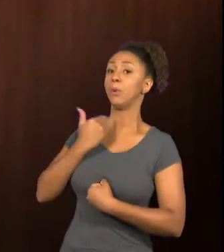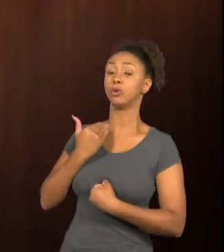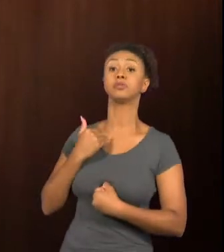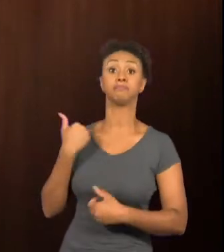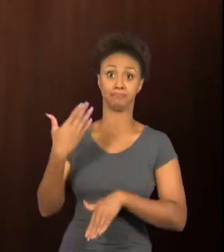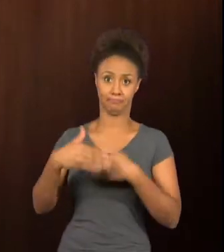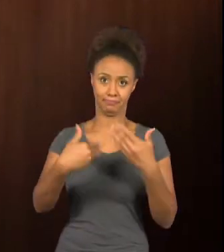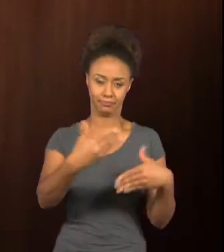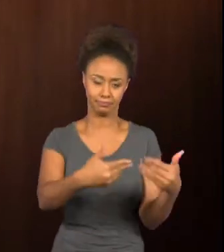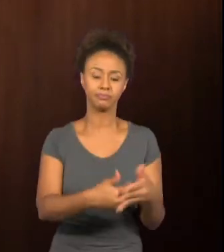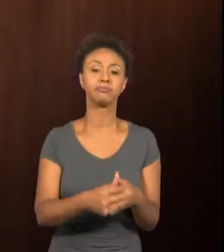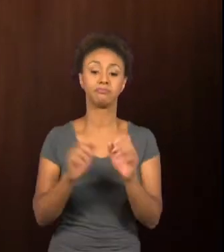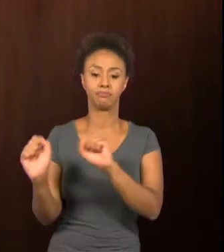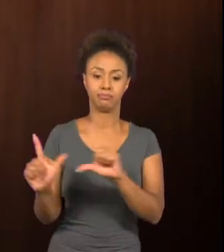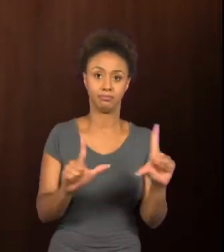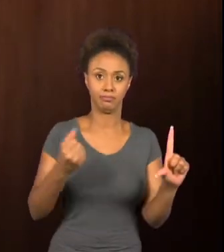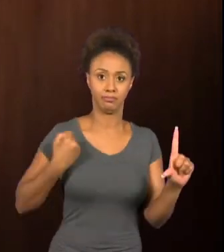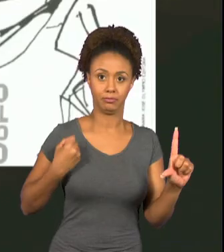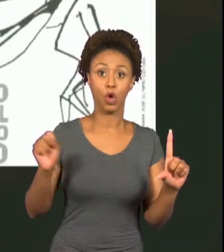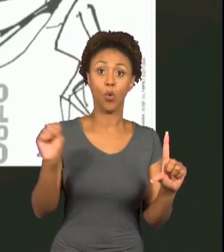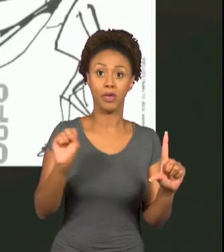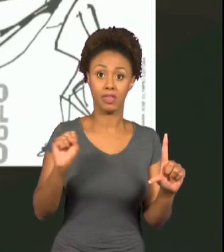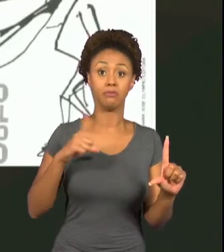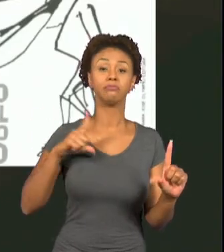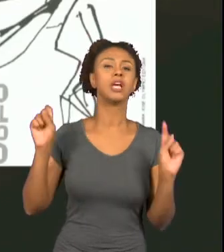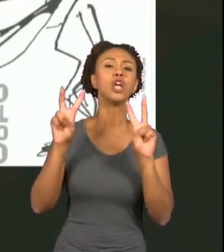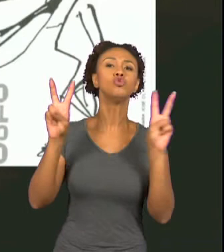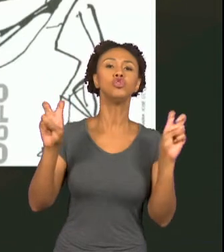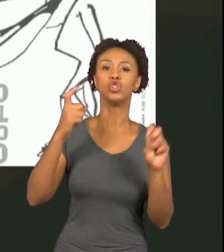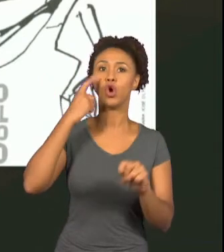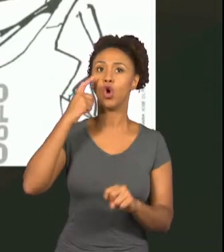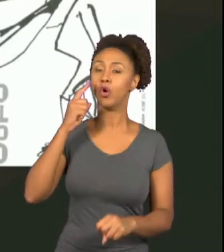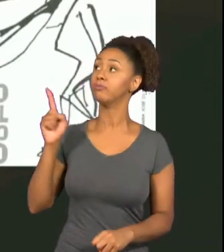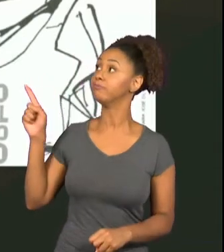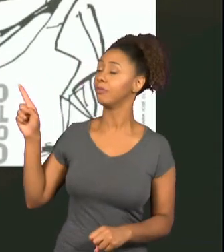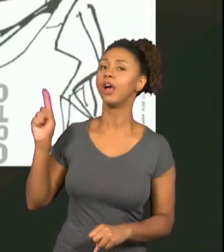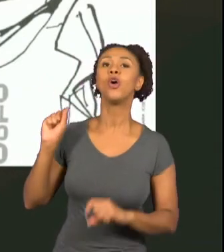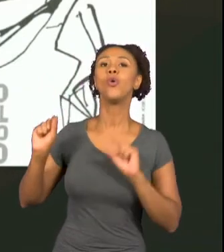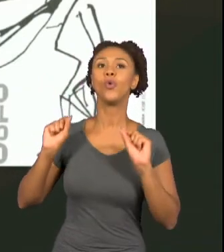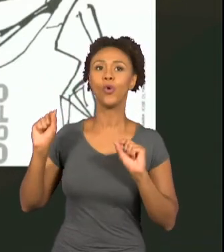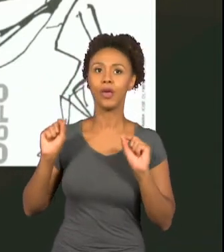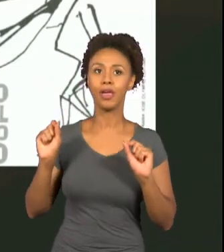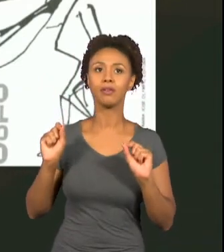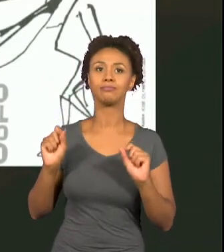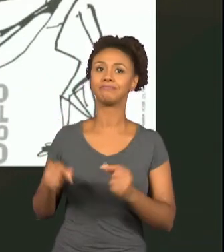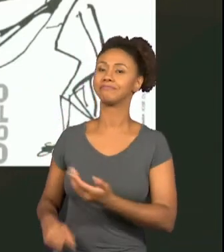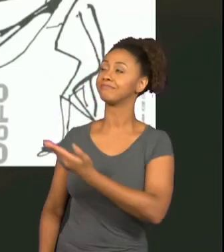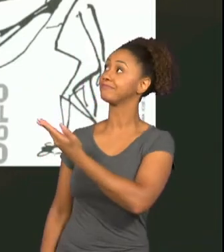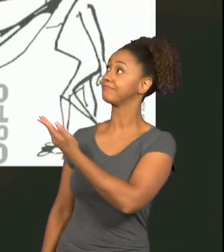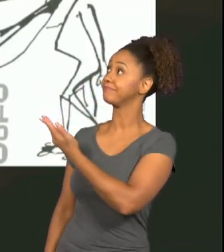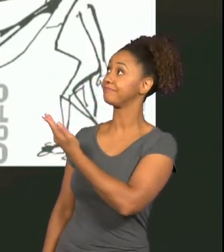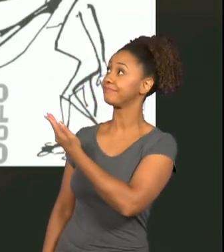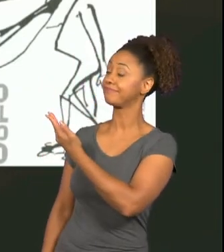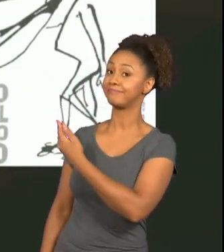A OITAVA CENA TEM ESSE TÍTULO AQUI: "ASSISTE AO ENTERRO DE UM TRABALHADOR DE EITO E OUVE O QUE